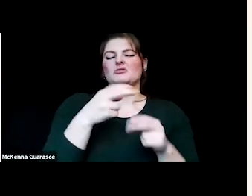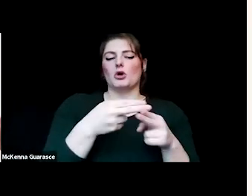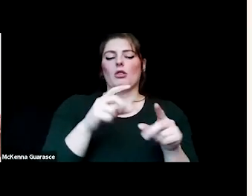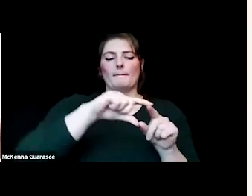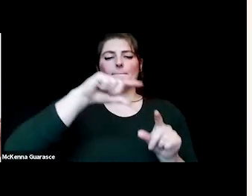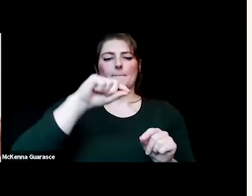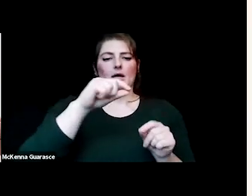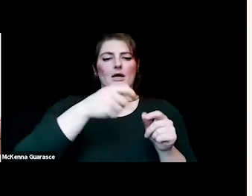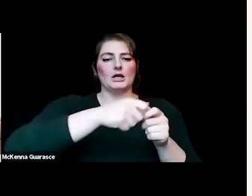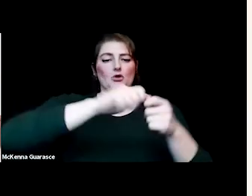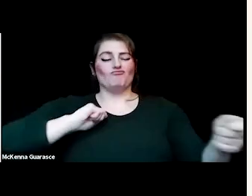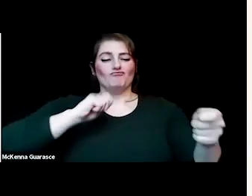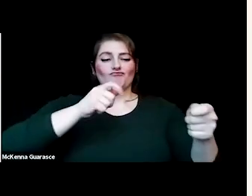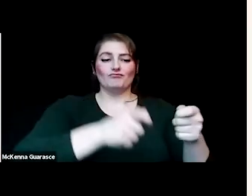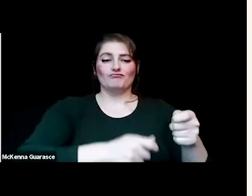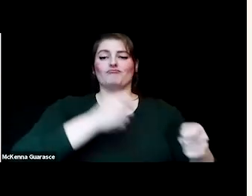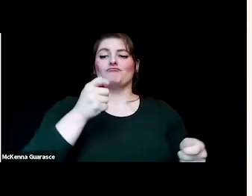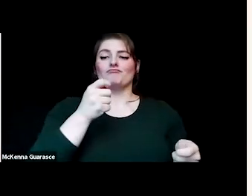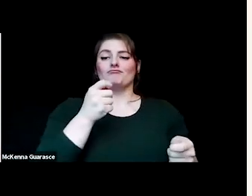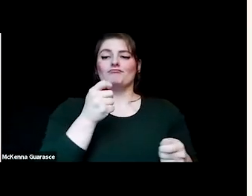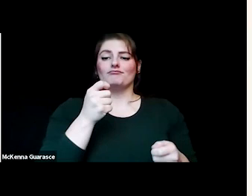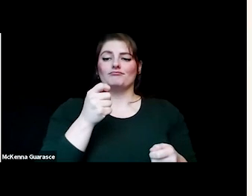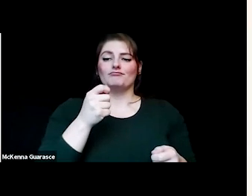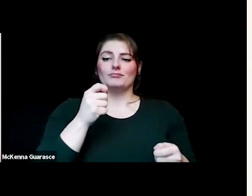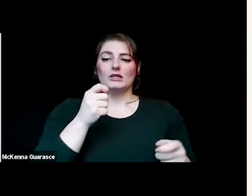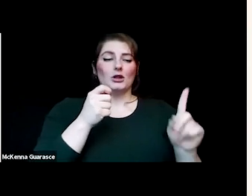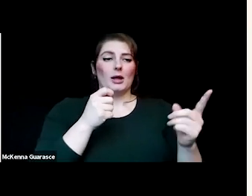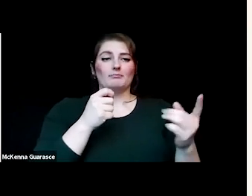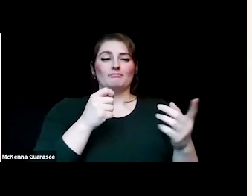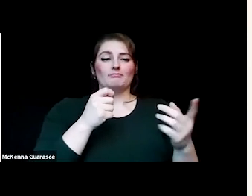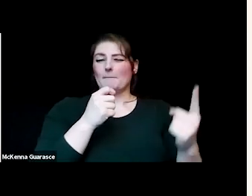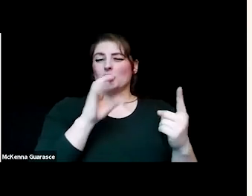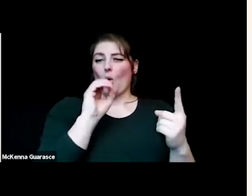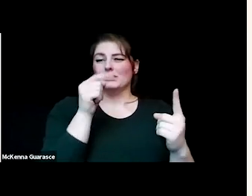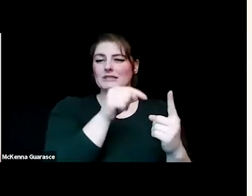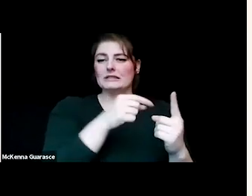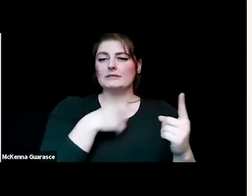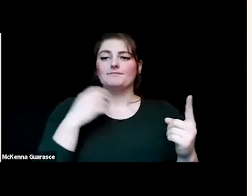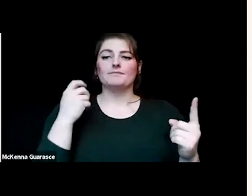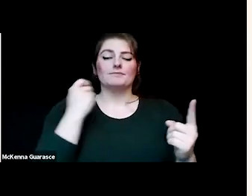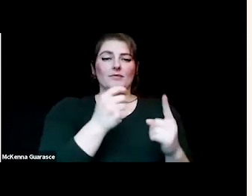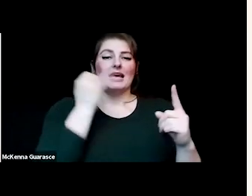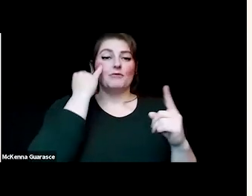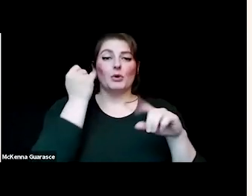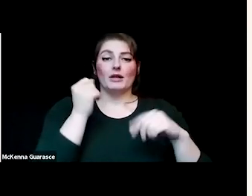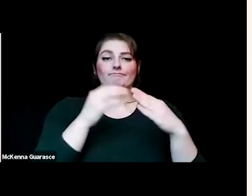es arrancarlo del paquete, ir directo a la persona, si pueden acostarla en el suelo háganlo,